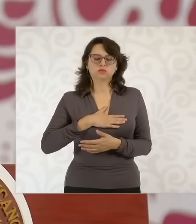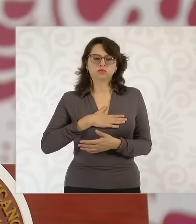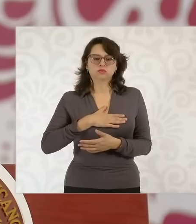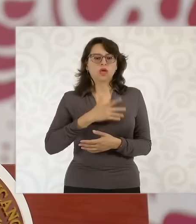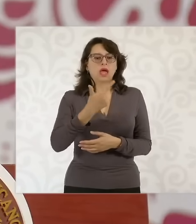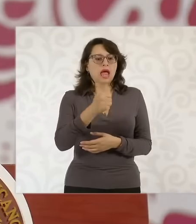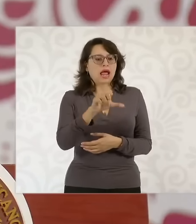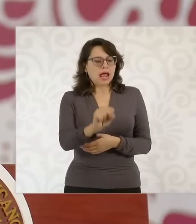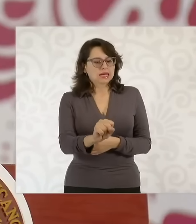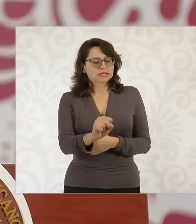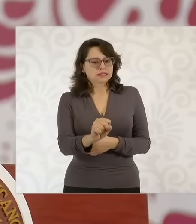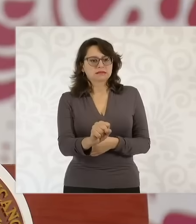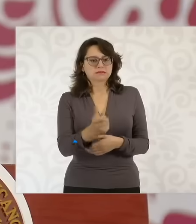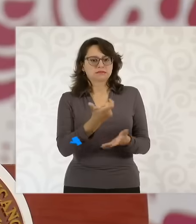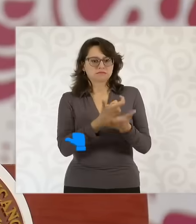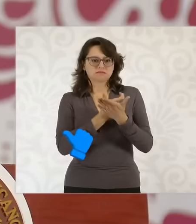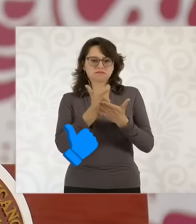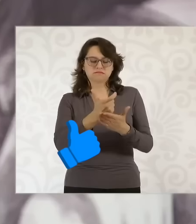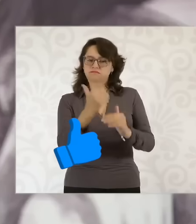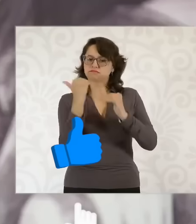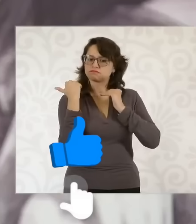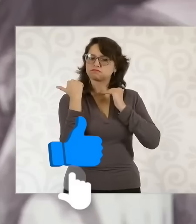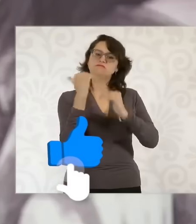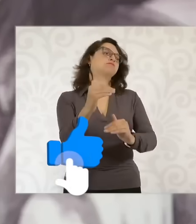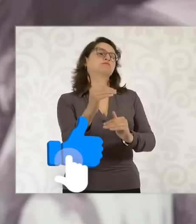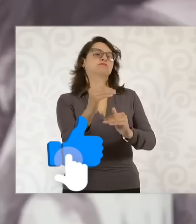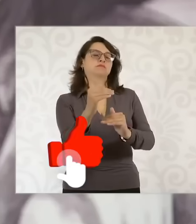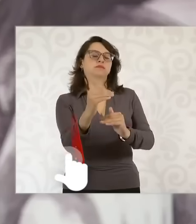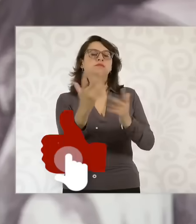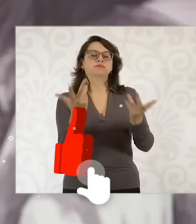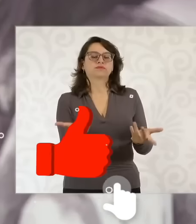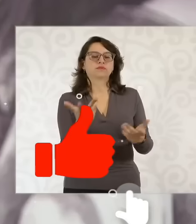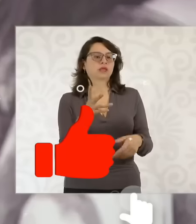gas hay un hay un precio tope que se estableció con un mecanismo que fue consensado con ellos